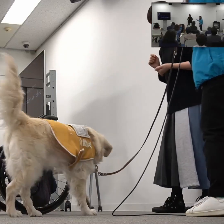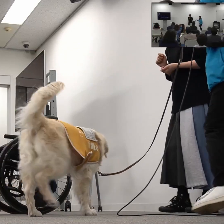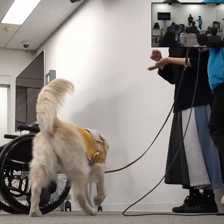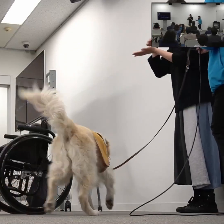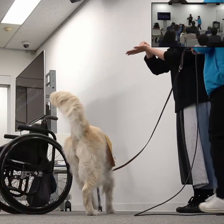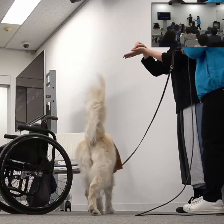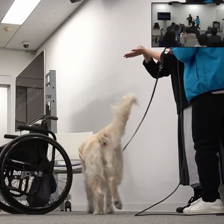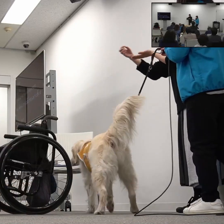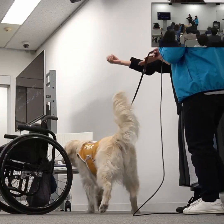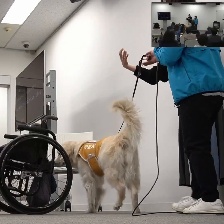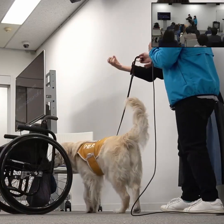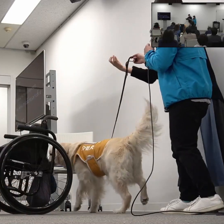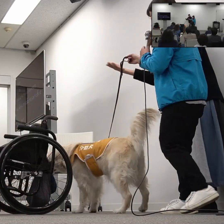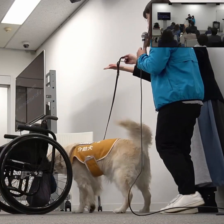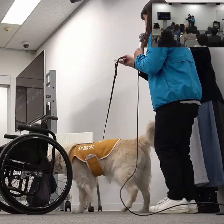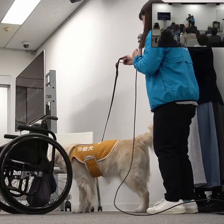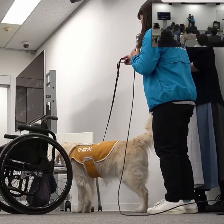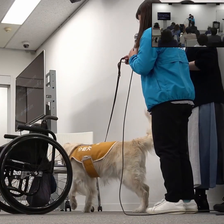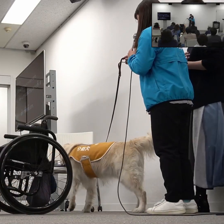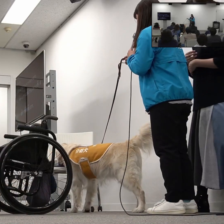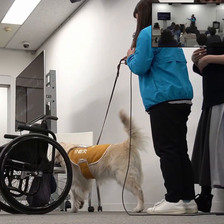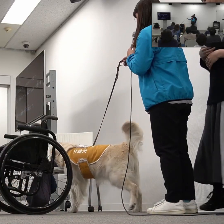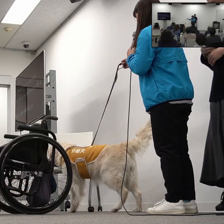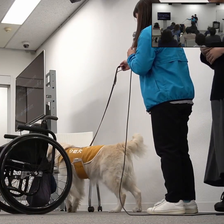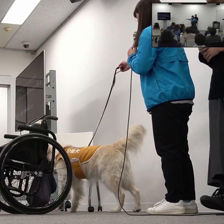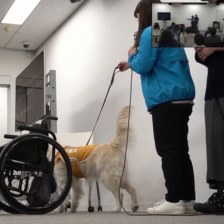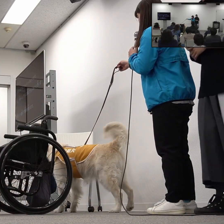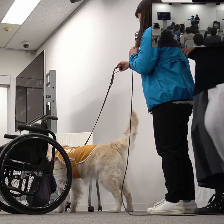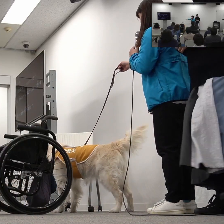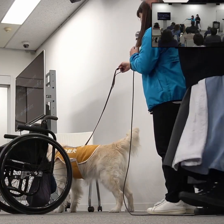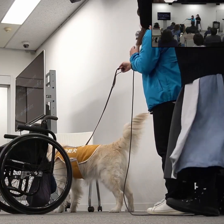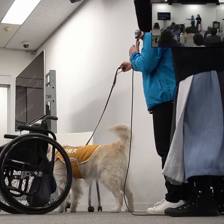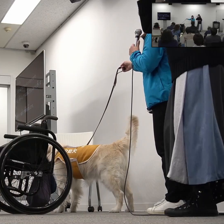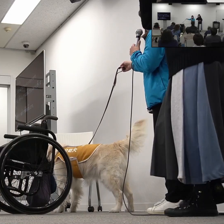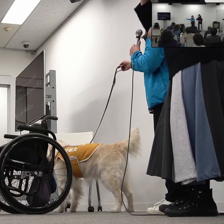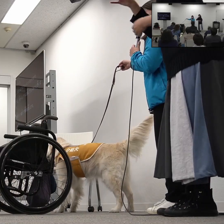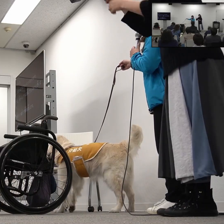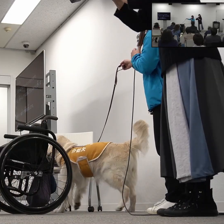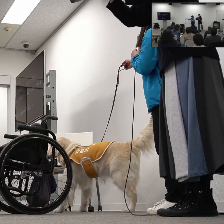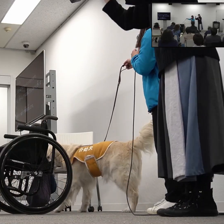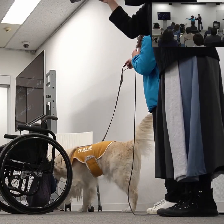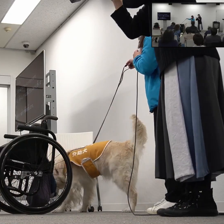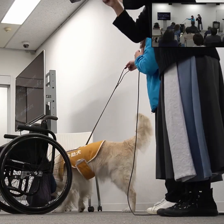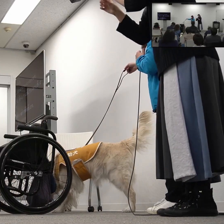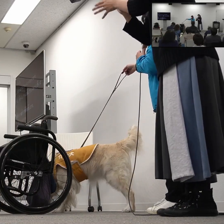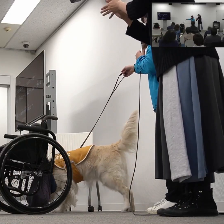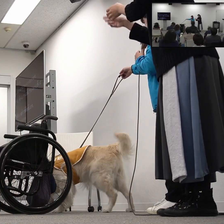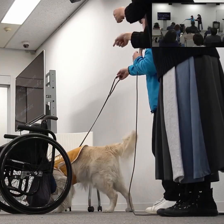ユーザーさんは介助犬が探しやすいようにストラップを付けてもらってることが多いですね